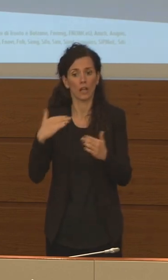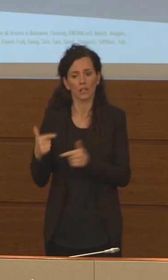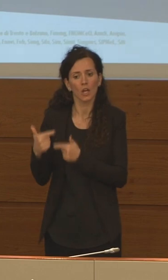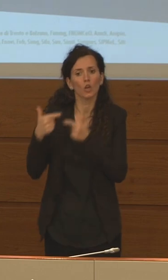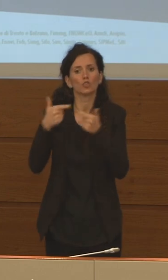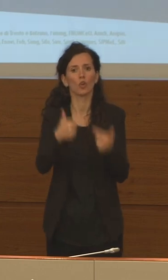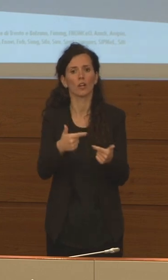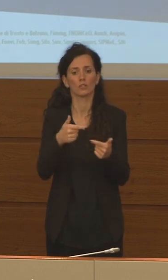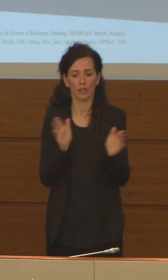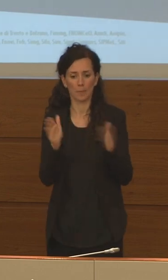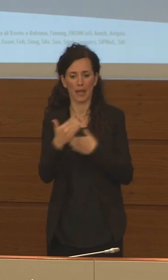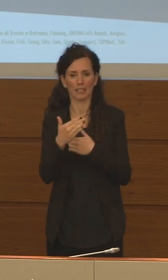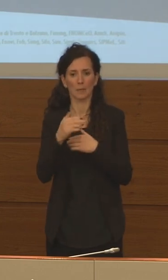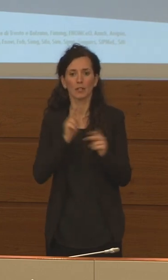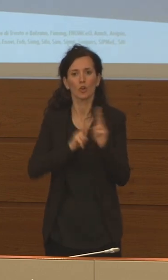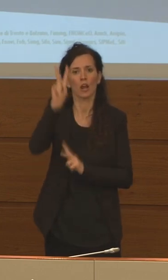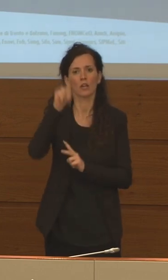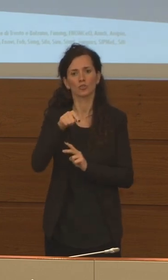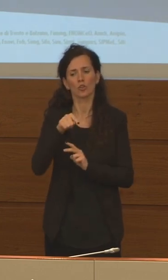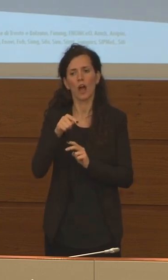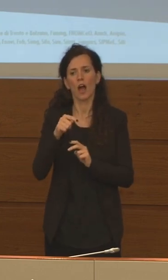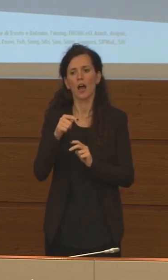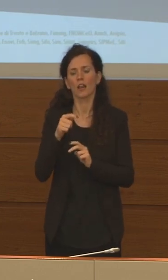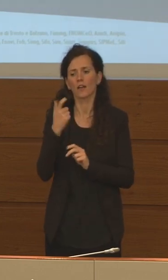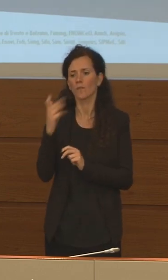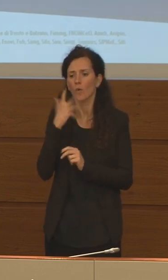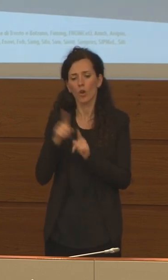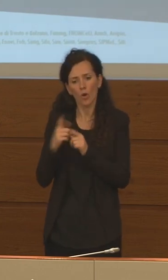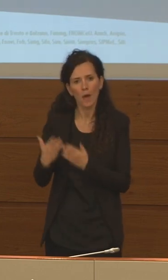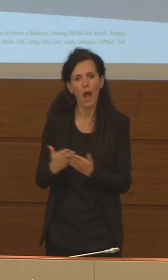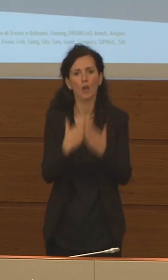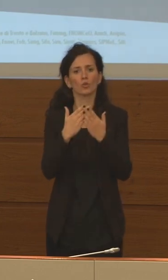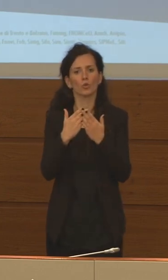nazionale per contribuire all'attività di acquisizioni di dpi e di quanto